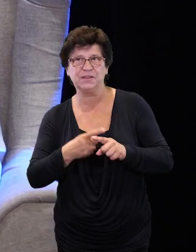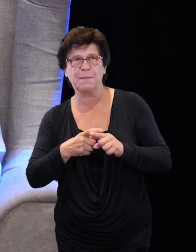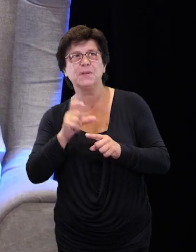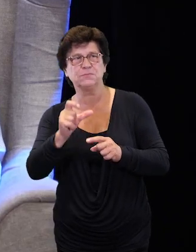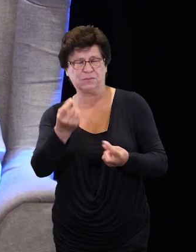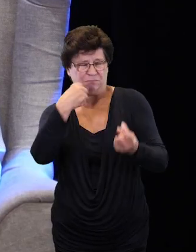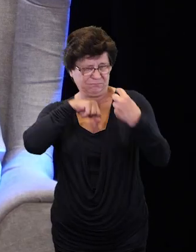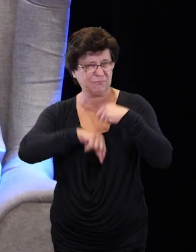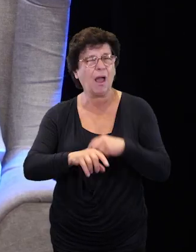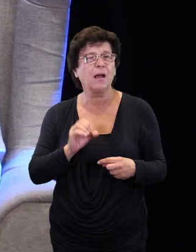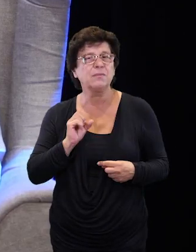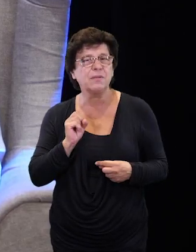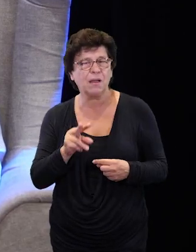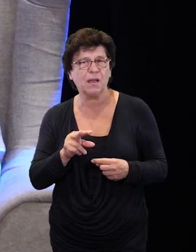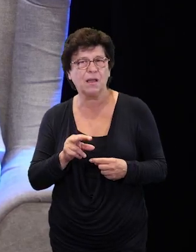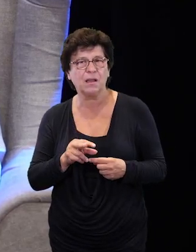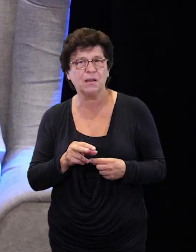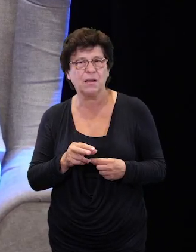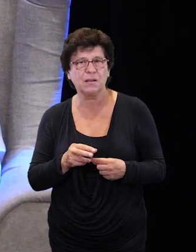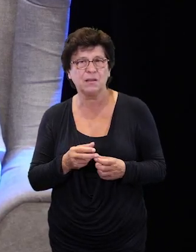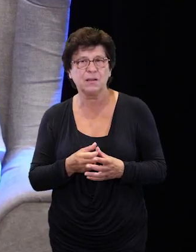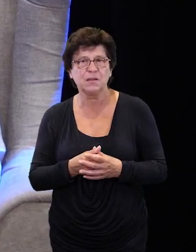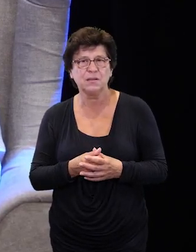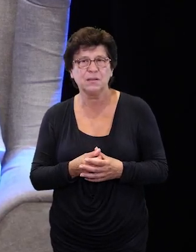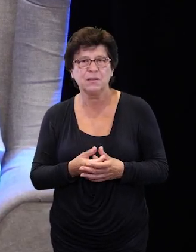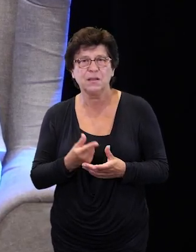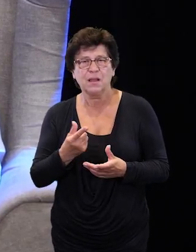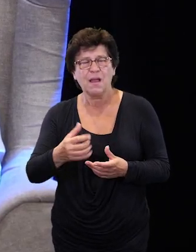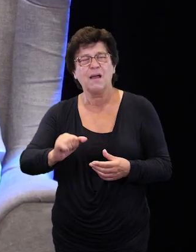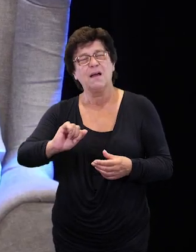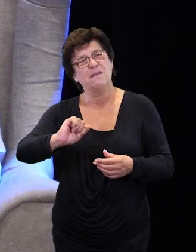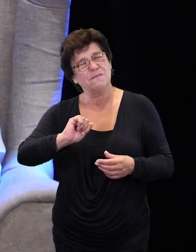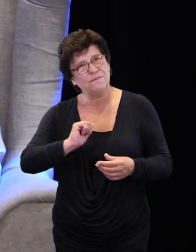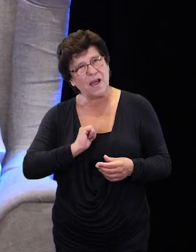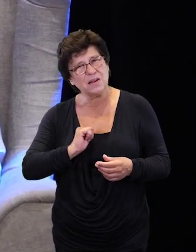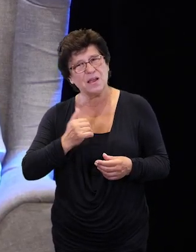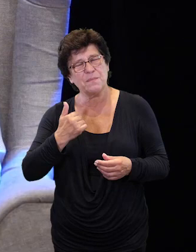ale tak naprawdę najfajniej by było, żebyśmy tę witaminę C,